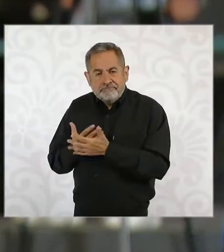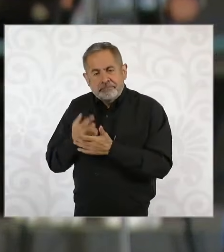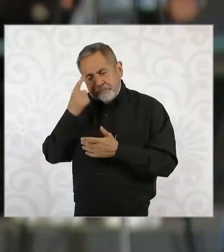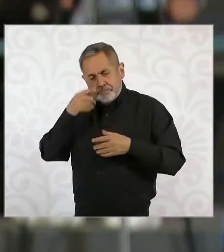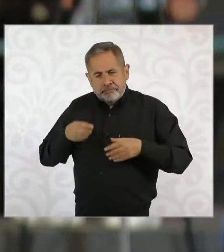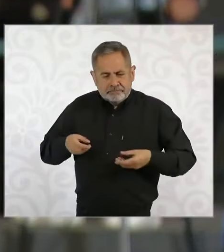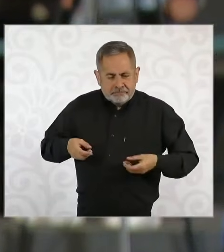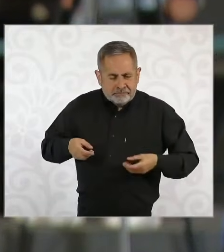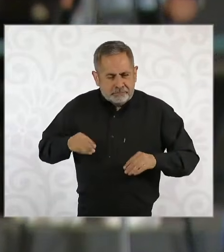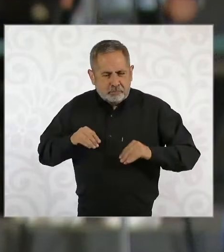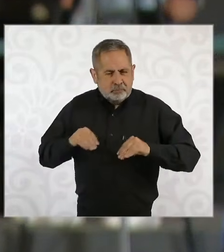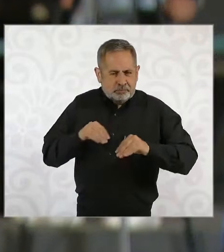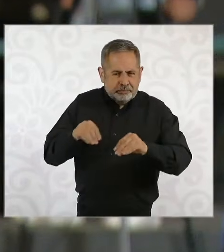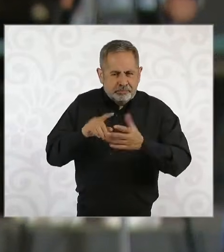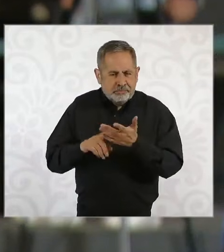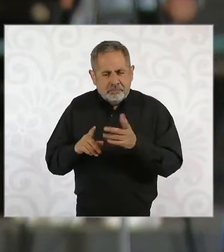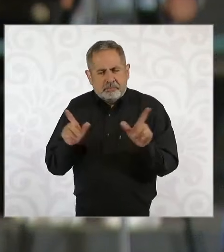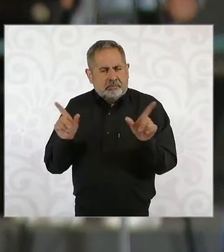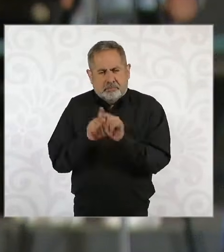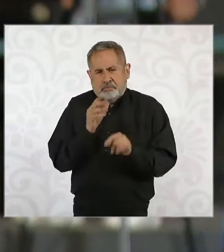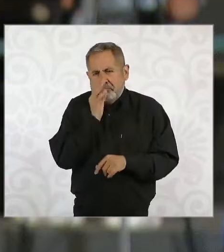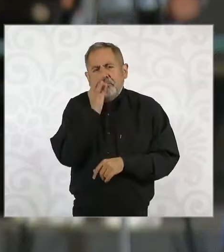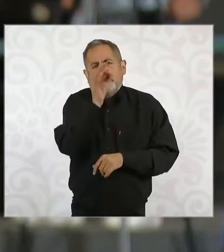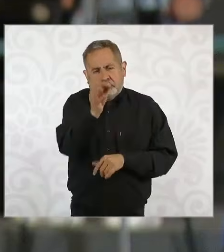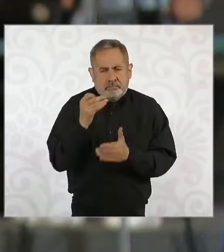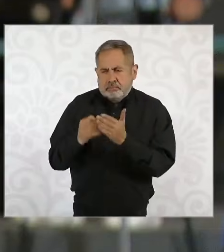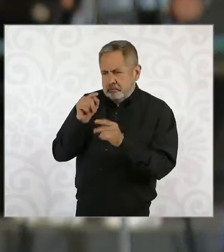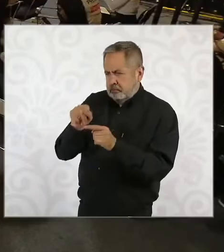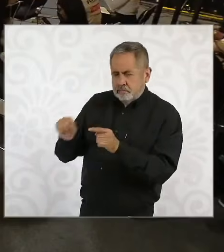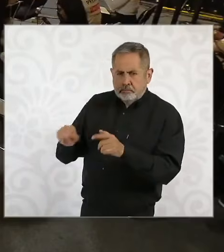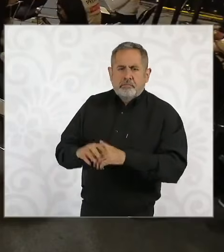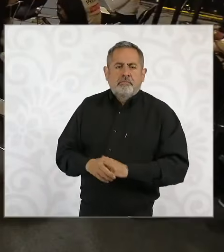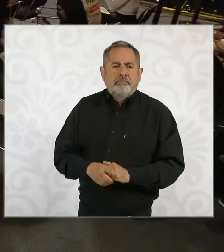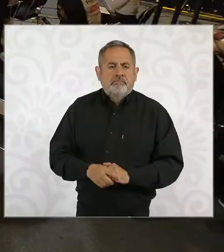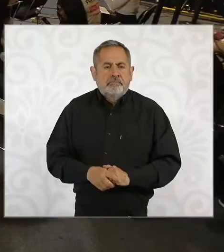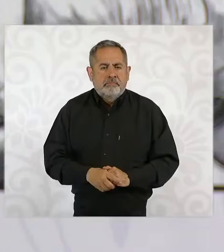de ortopedia. Pues ese era el dato que quería comentarle. Ya, ya lo escucharon para que